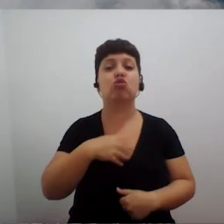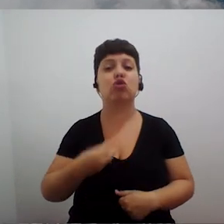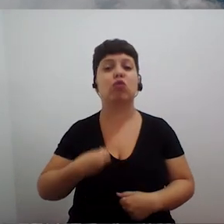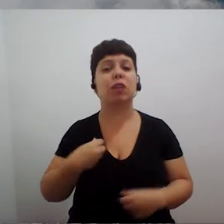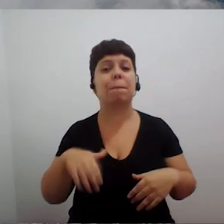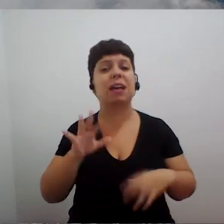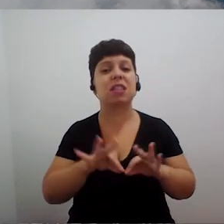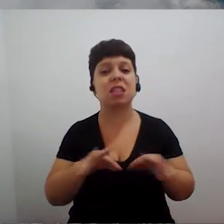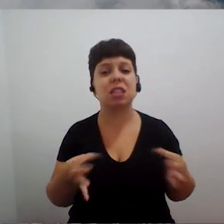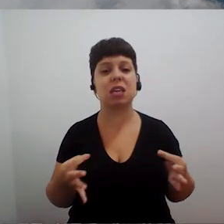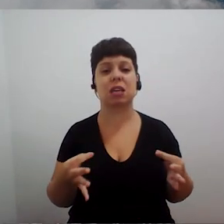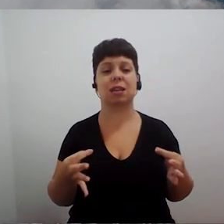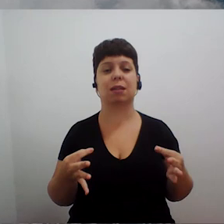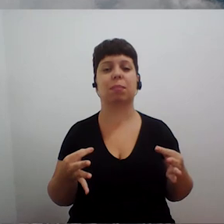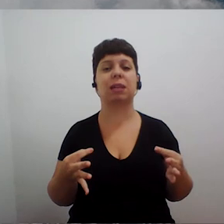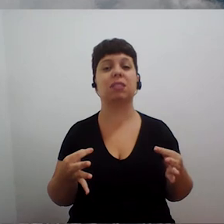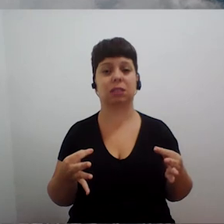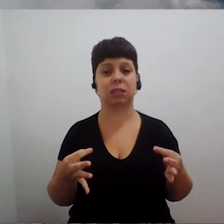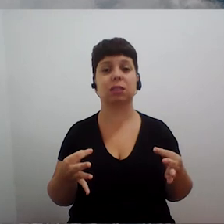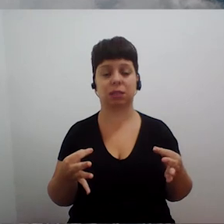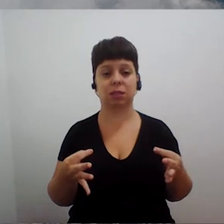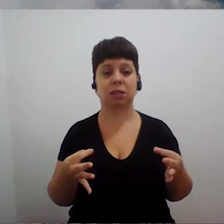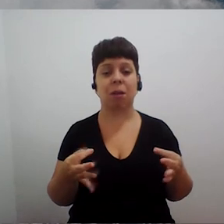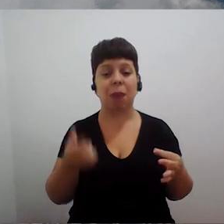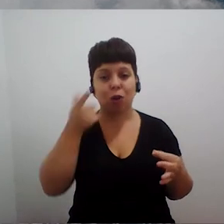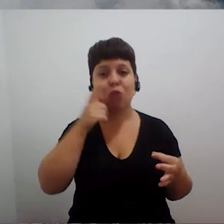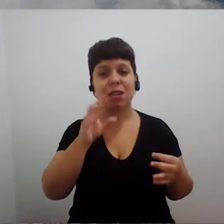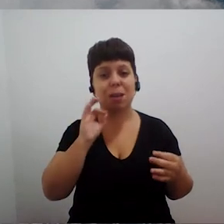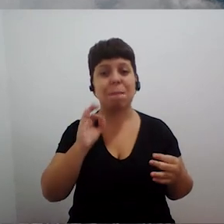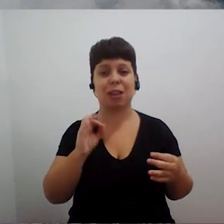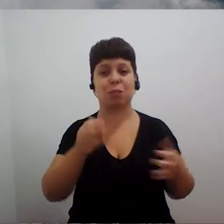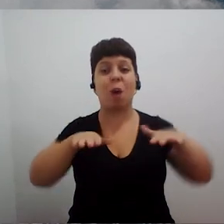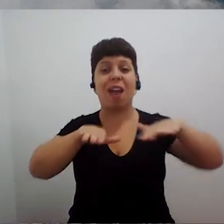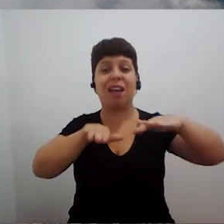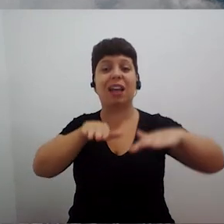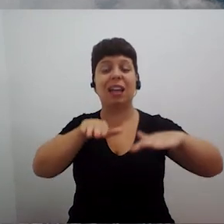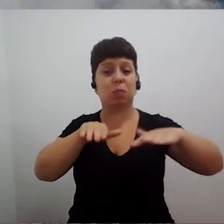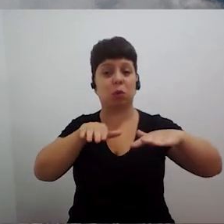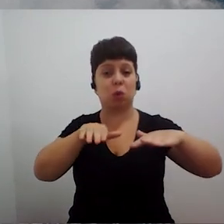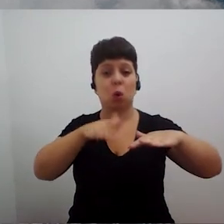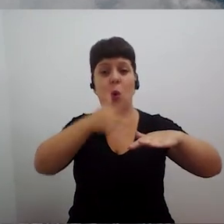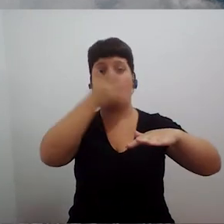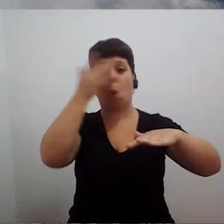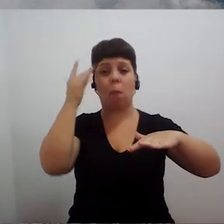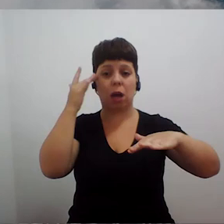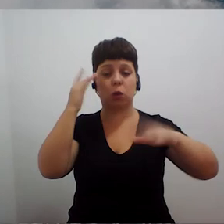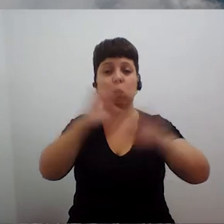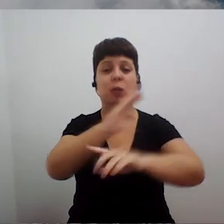mais simples, mais sóbrio, que possibilita real harmonia entre humanos e dos humanos com